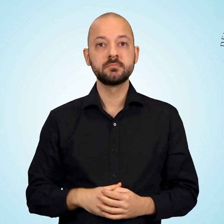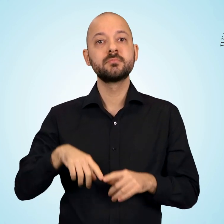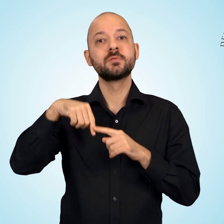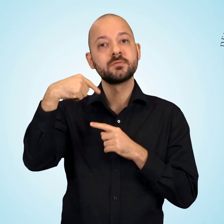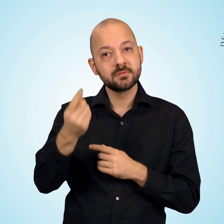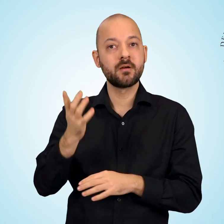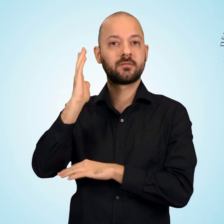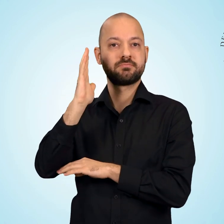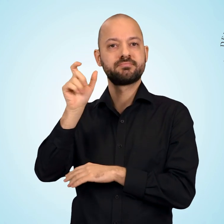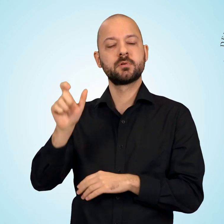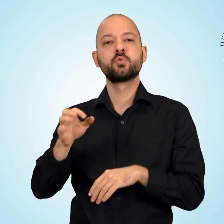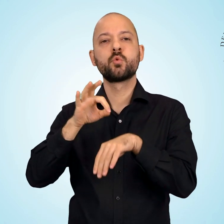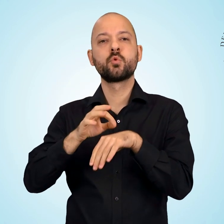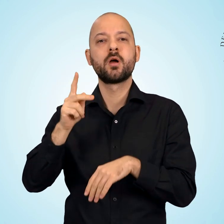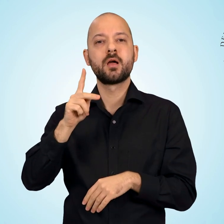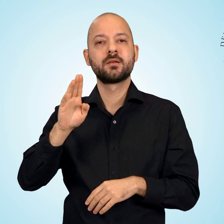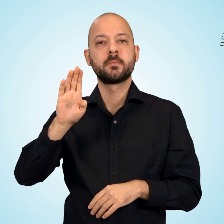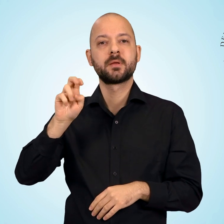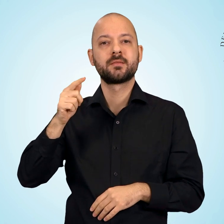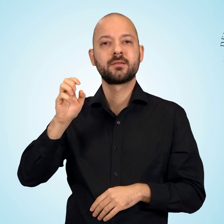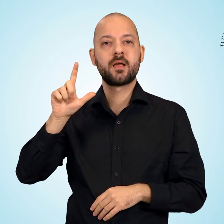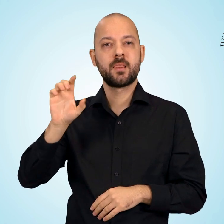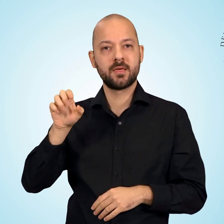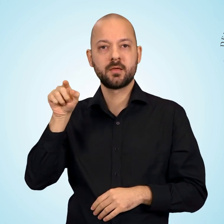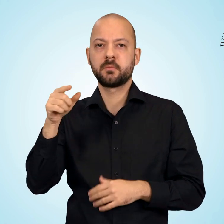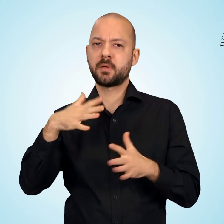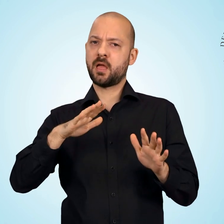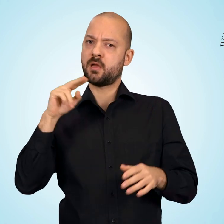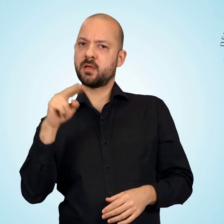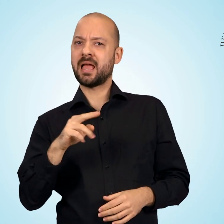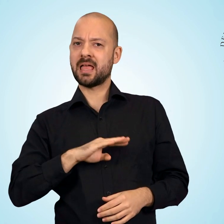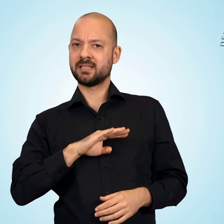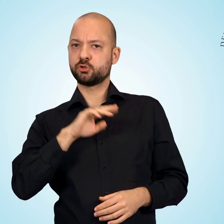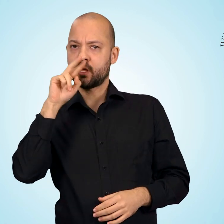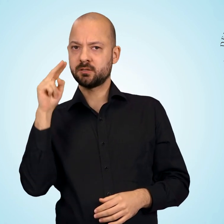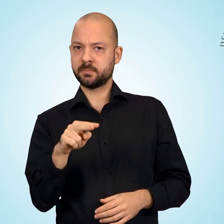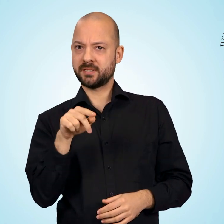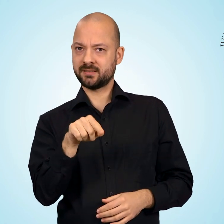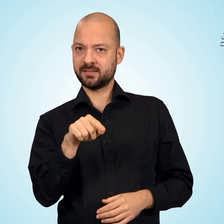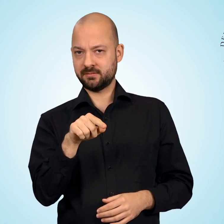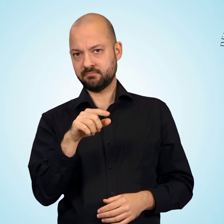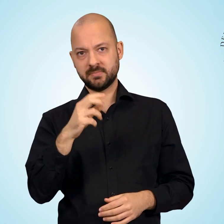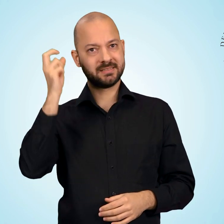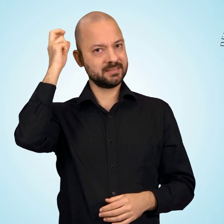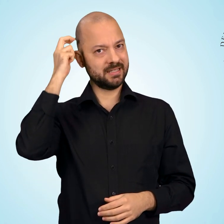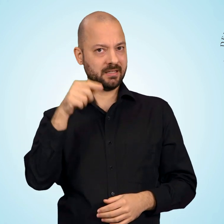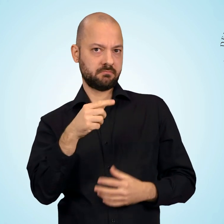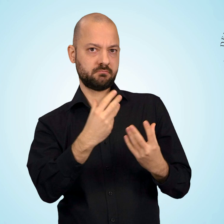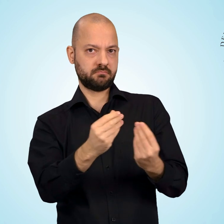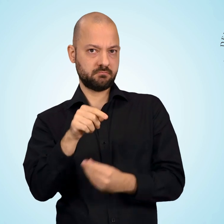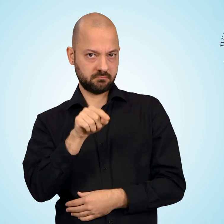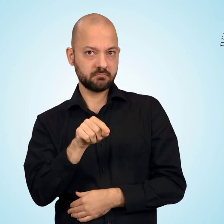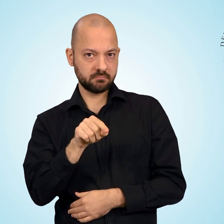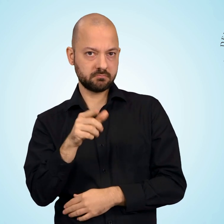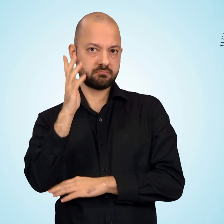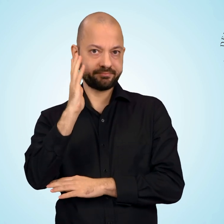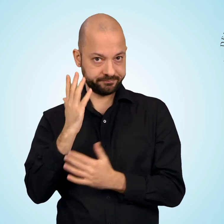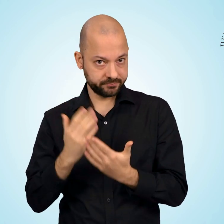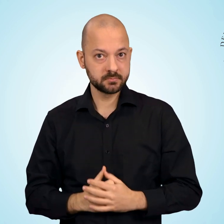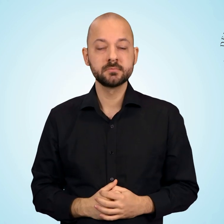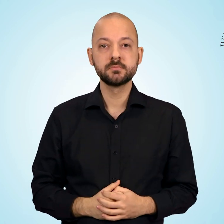Danach hält Dr. Katrin Bentele einen Vortrag über "Ethische Aspekte der CI-Versorgung".